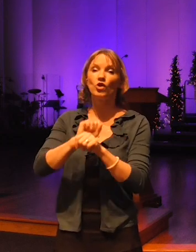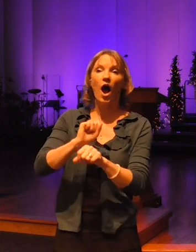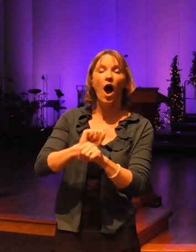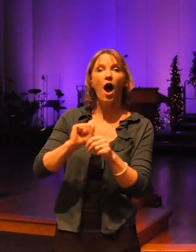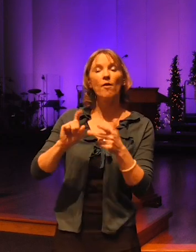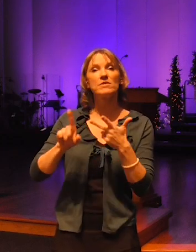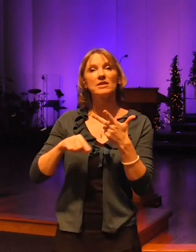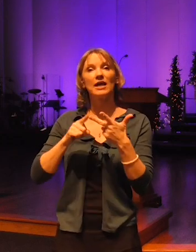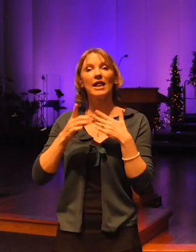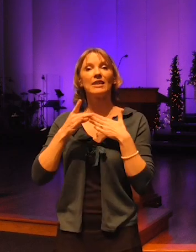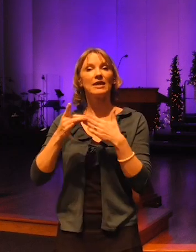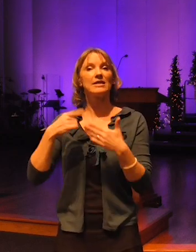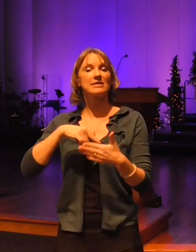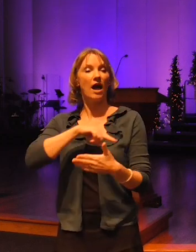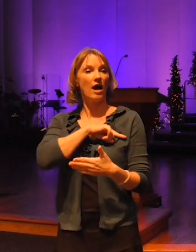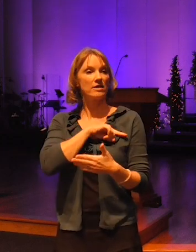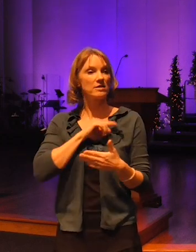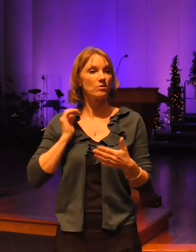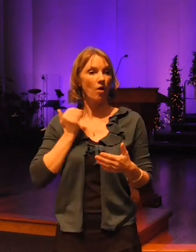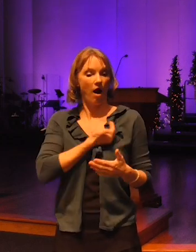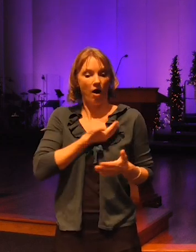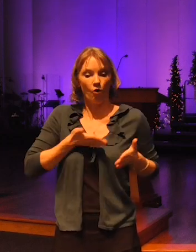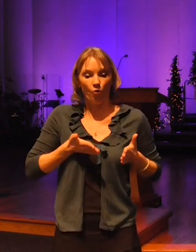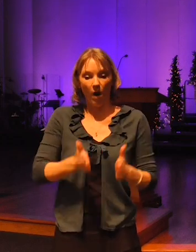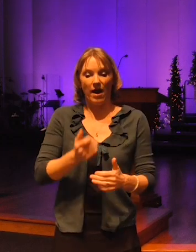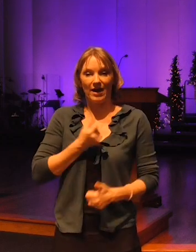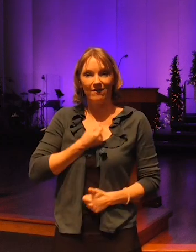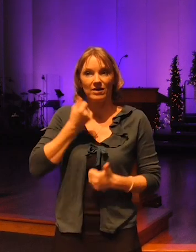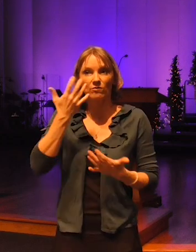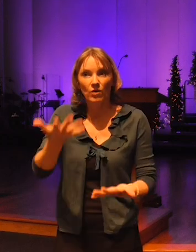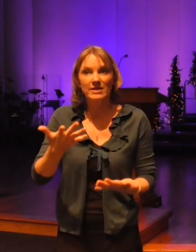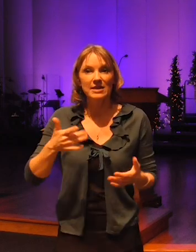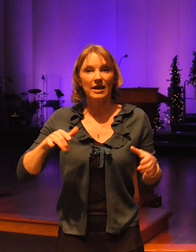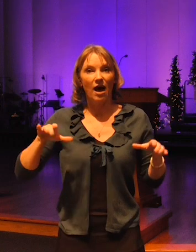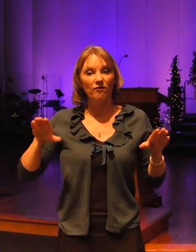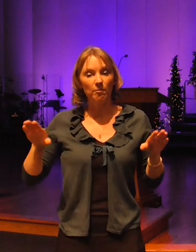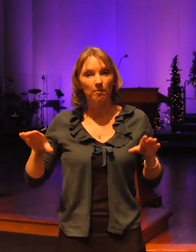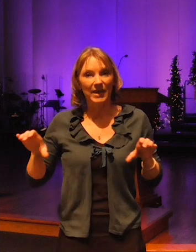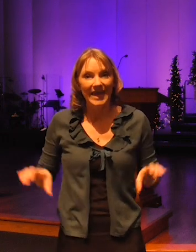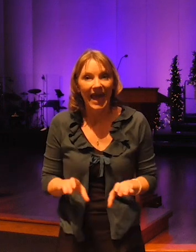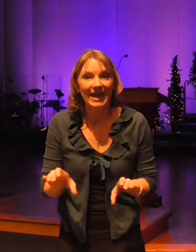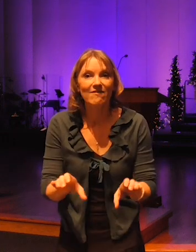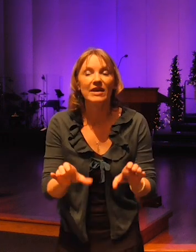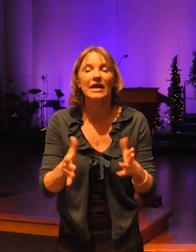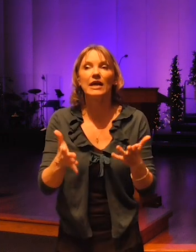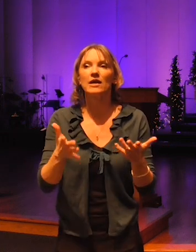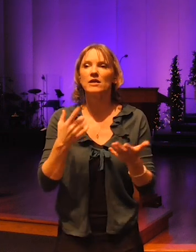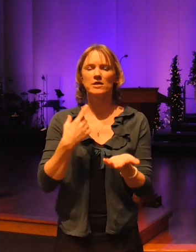de ser y de comportarnos y, sin embargo, ¿alguna vez has notado que la misma oración que te lleva a